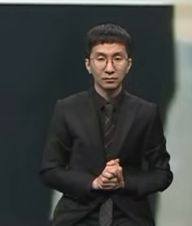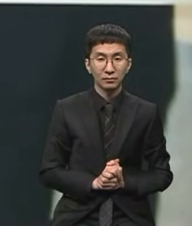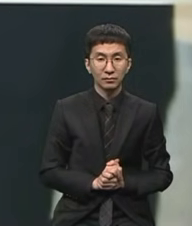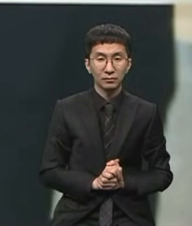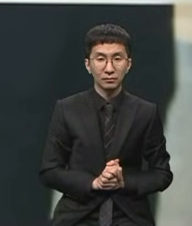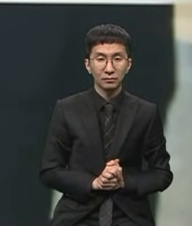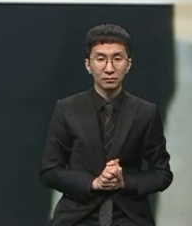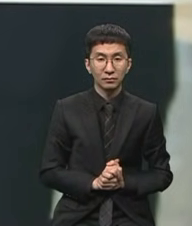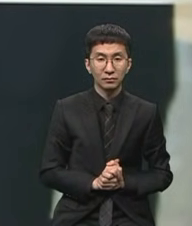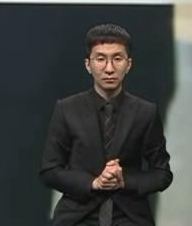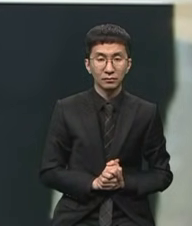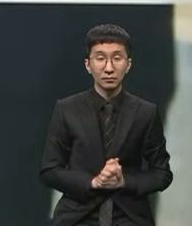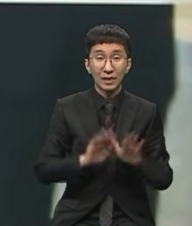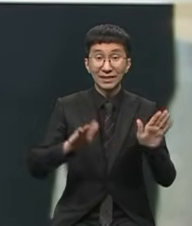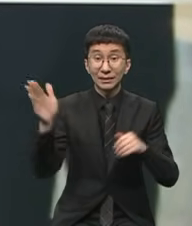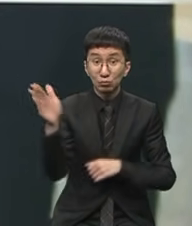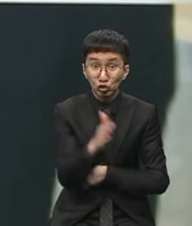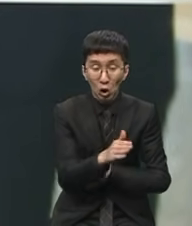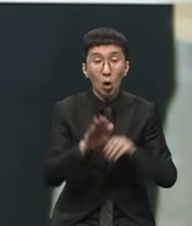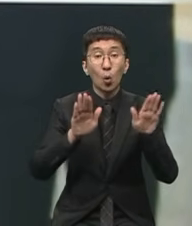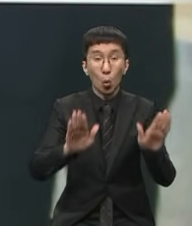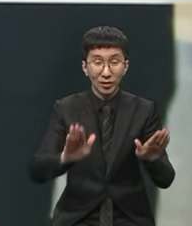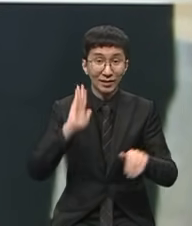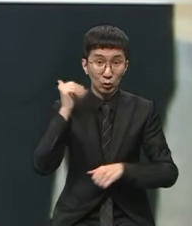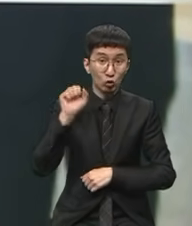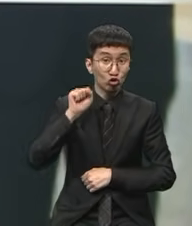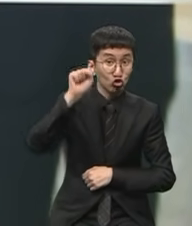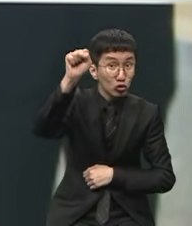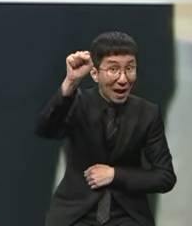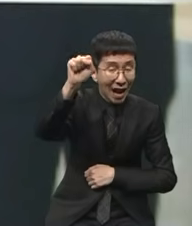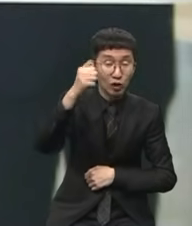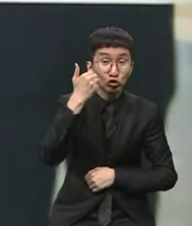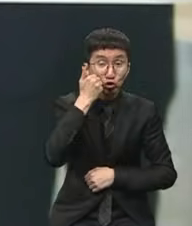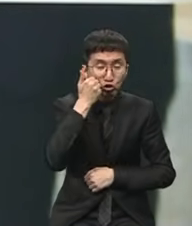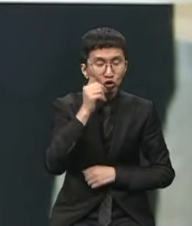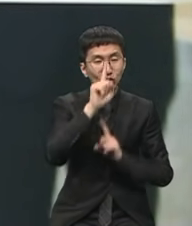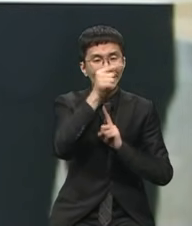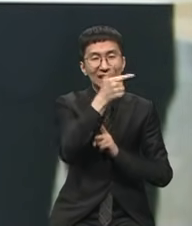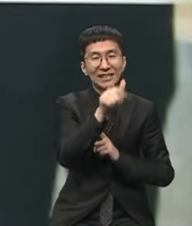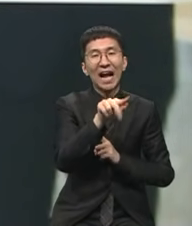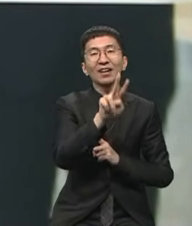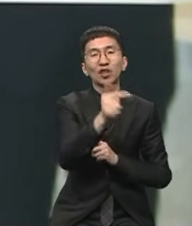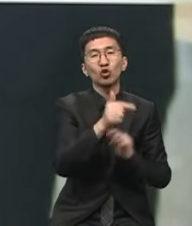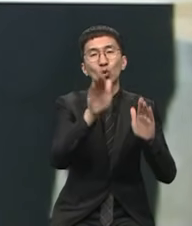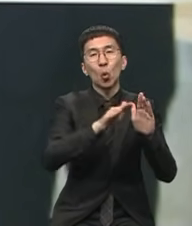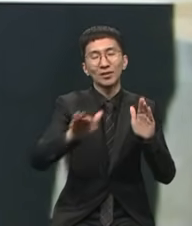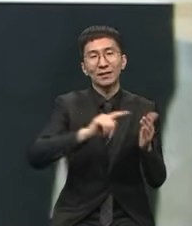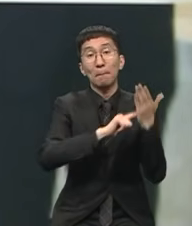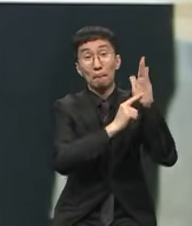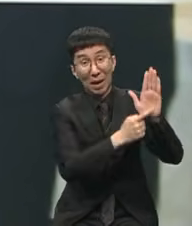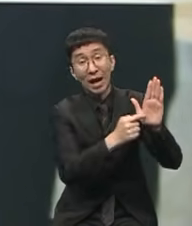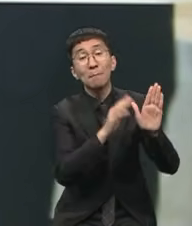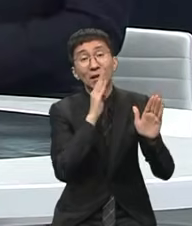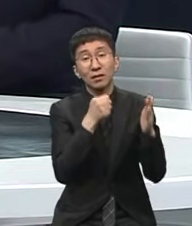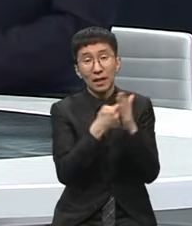(앵커) 지금부터는 오늘 대선 출마를 공식 선언한 이낙연 전 민주당 대표와 얘기를 나눠보겠습니다.